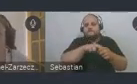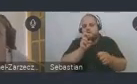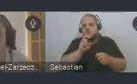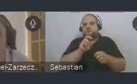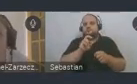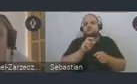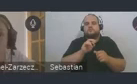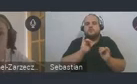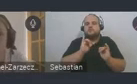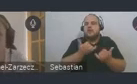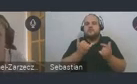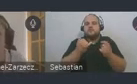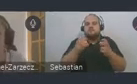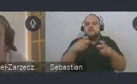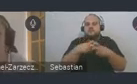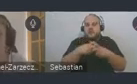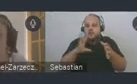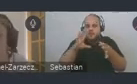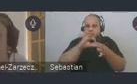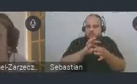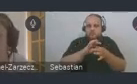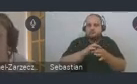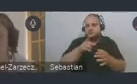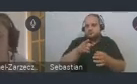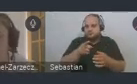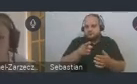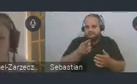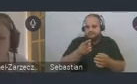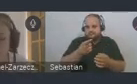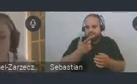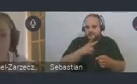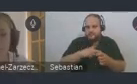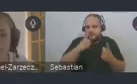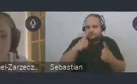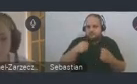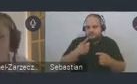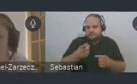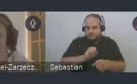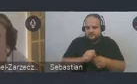jak się do tego Internetu podłączyć, bo to też wielu osobom często sprawia trudność,